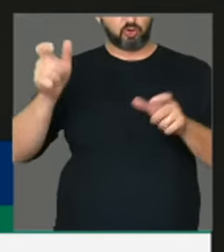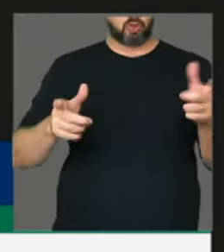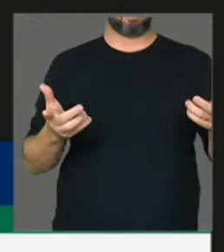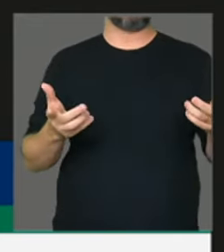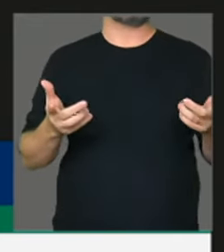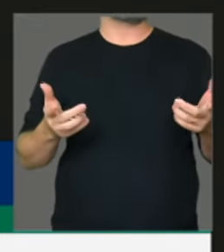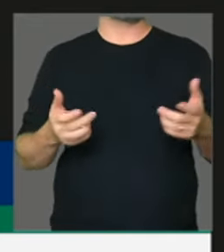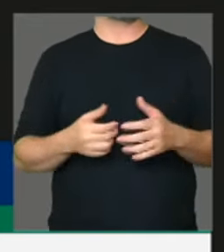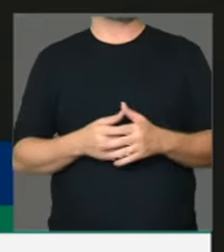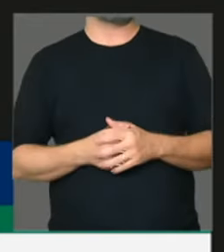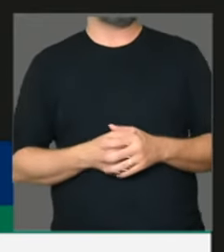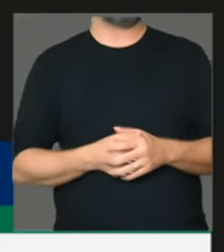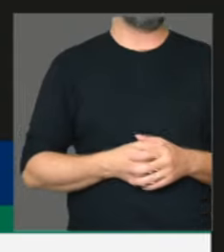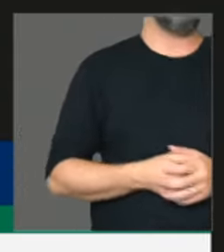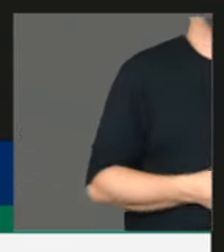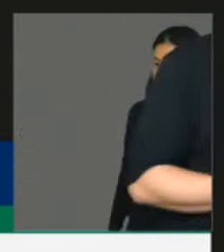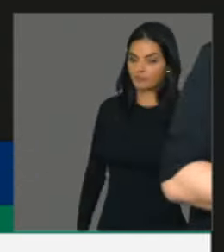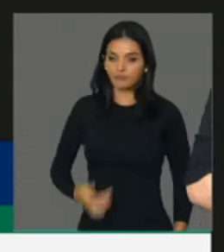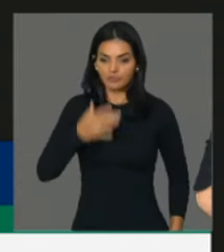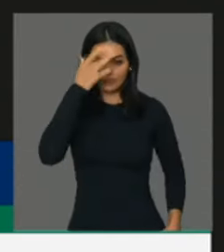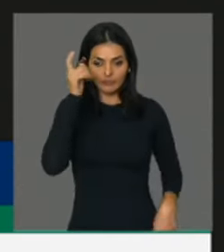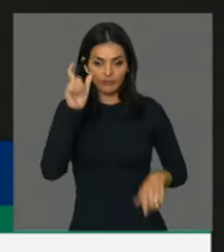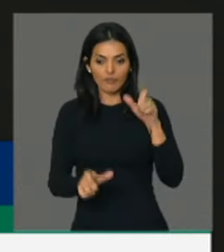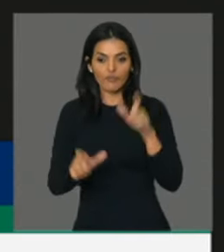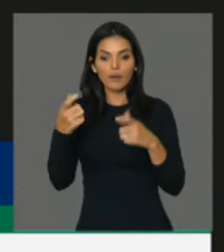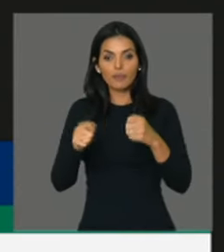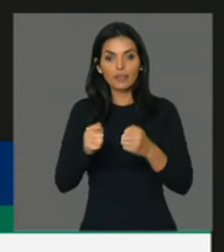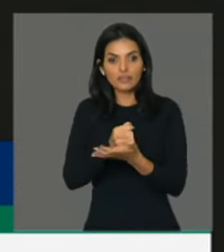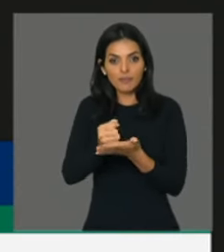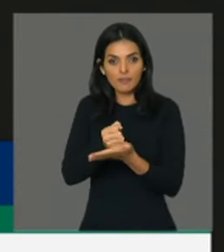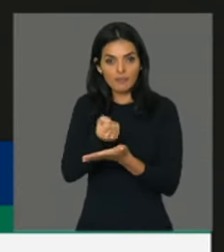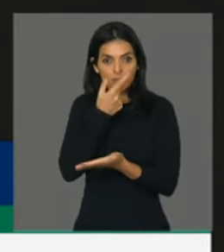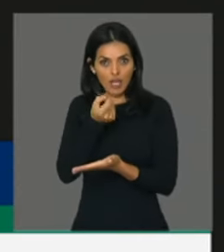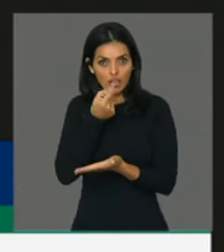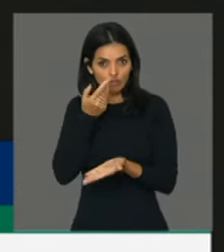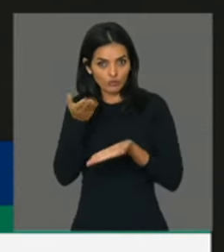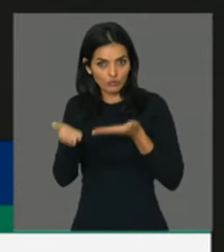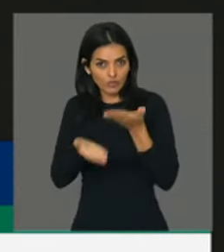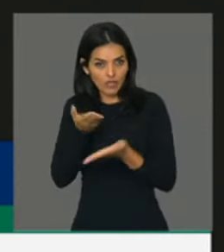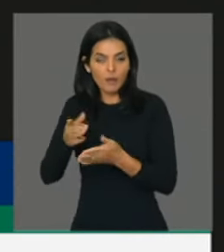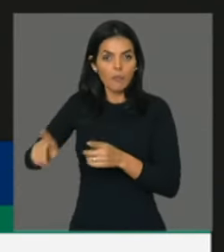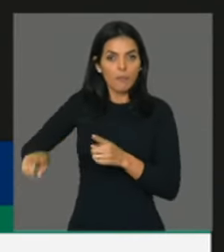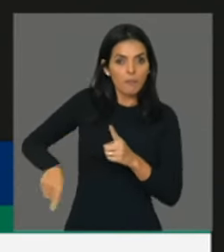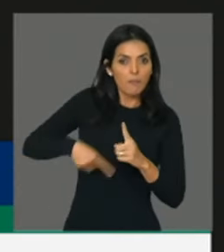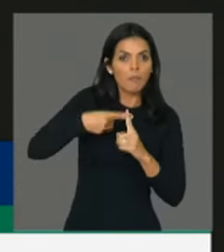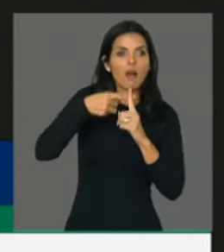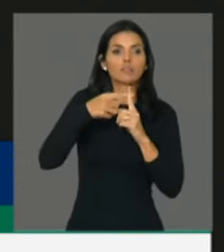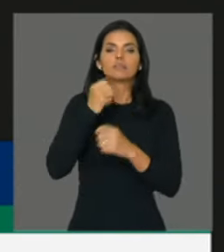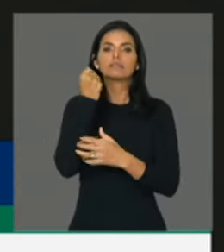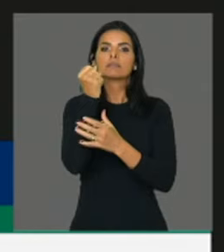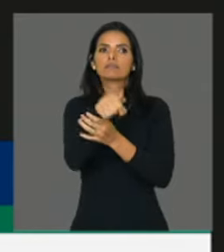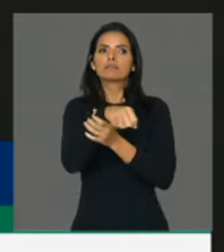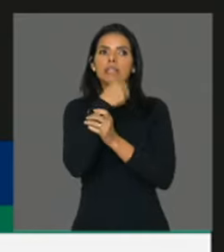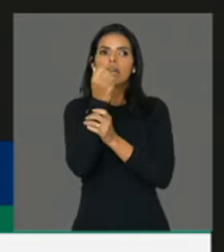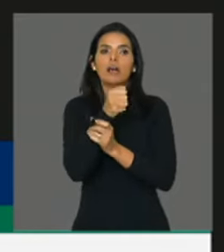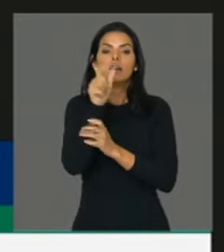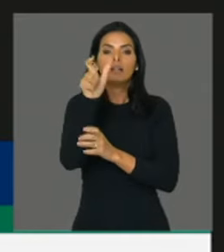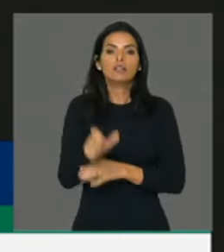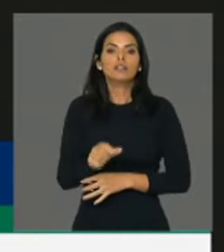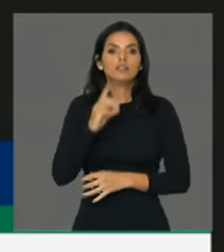DE TRATAMENTO MEDICAMENTOSO, ALIADO A TERAPIAS MULTI DISCIPLINARES, O DEPUTADO GIOVANNI CHERINI SABE DISSO, A